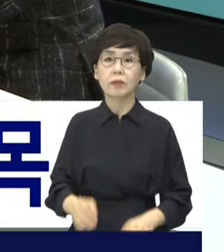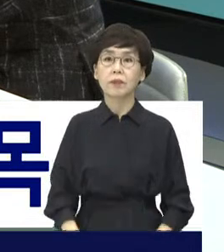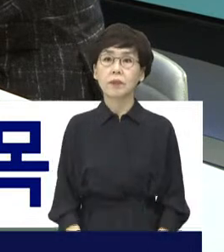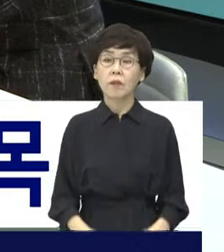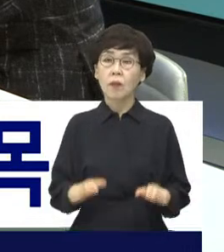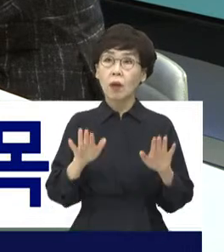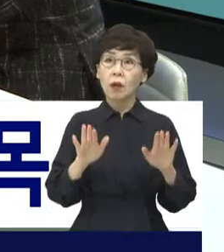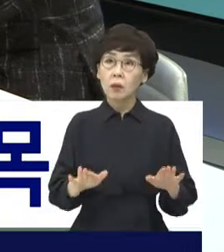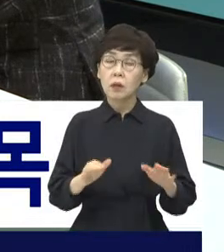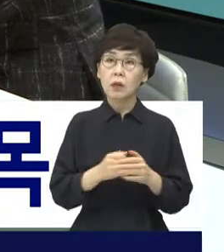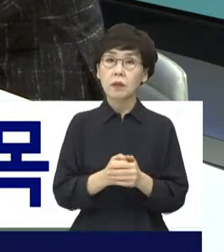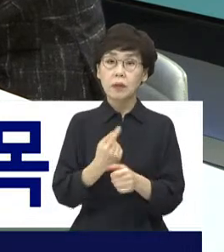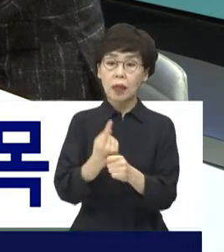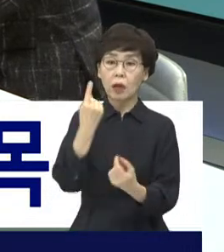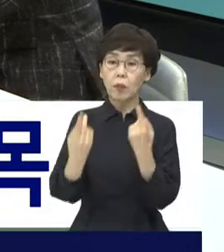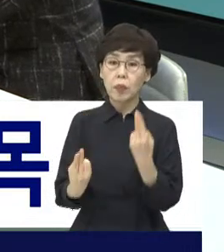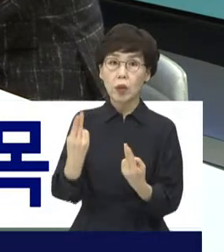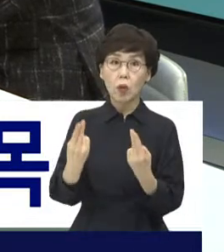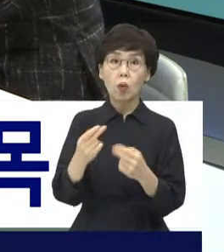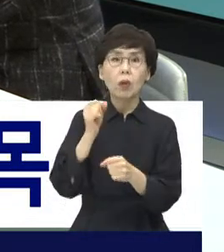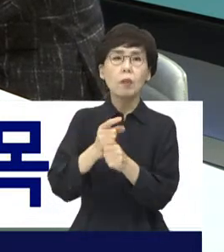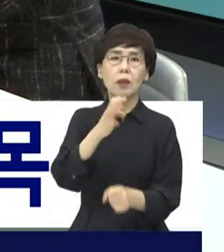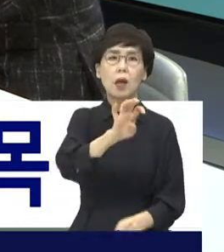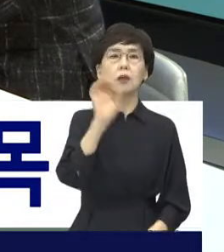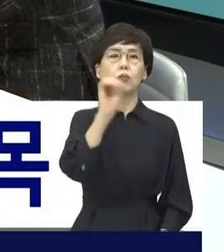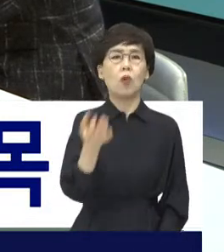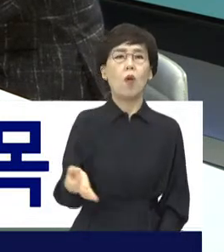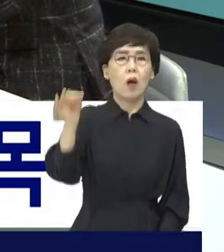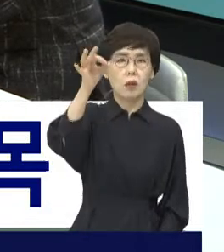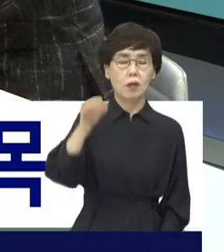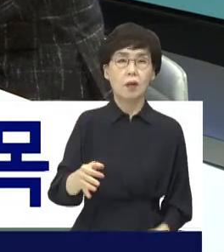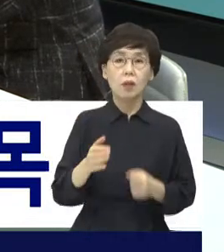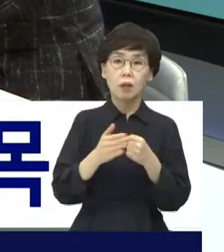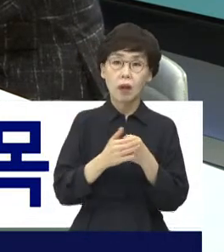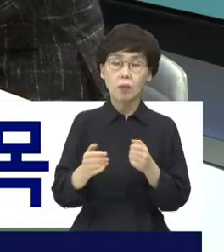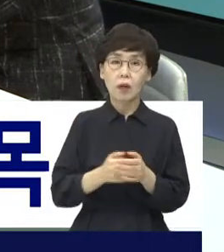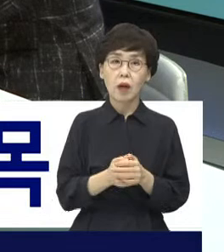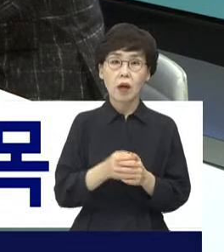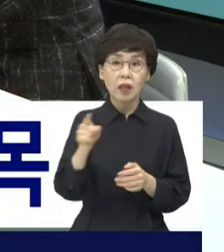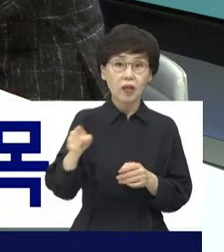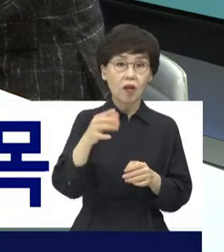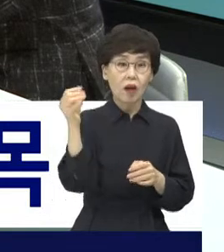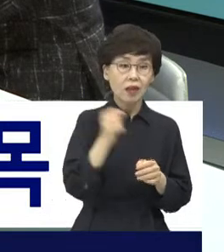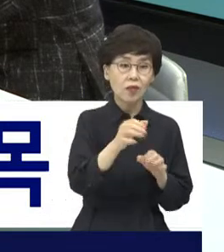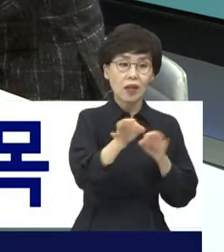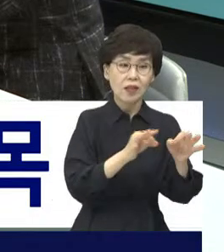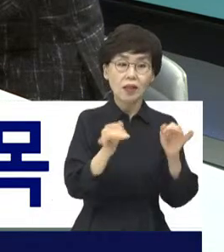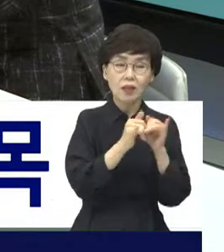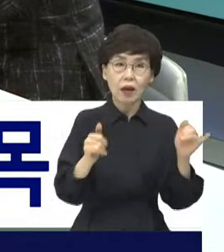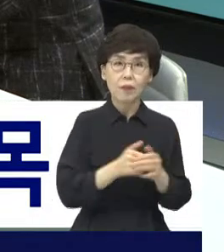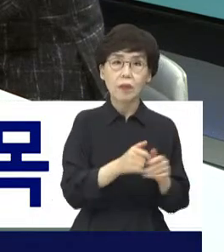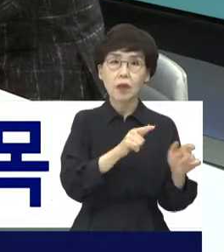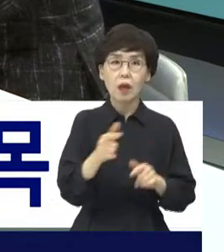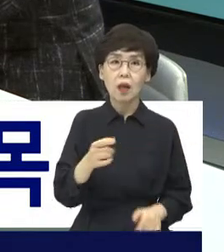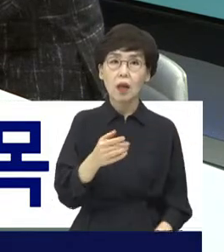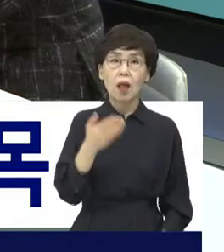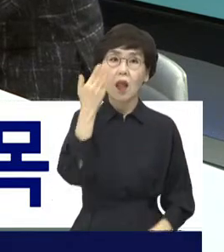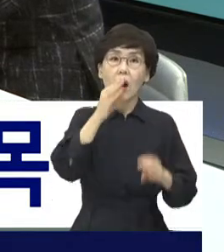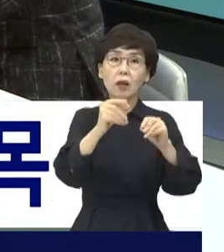이미 가격이 작년 대비해서 40% 오른 상황인데 그래서 일부 탕후루 상인들은 아예 설탕을 사재기를 해 놓고 있다 이런 기사도 봤거든요.